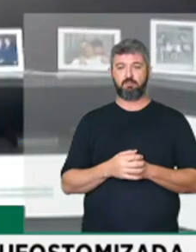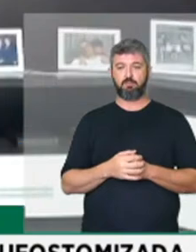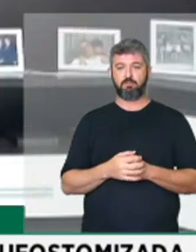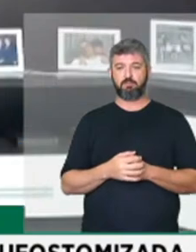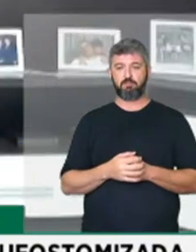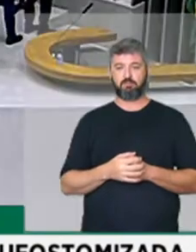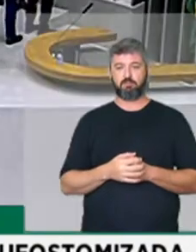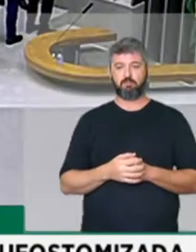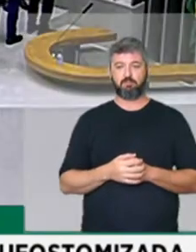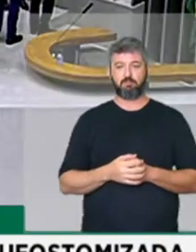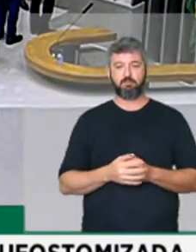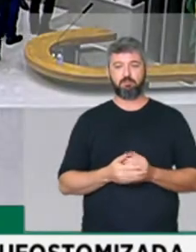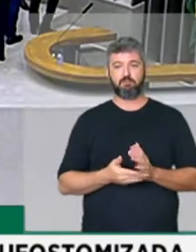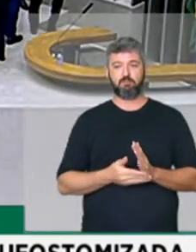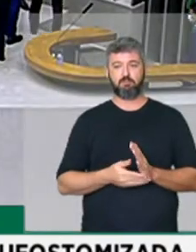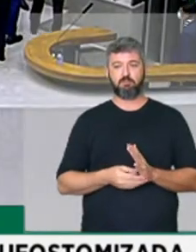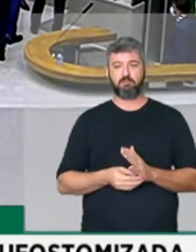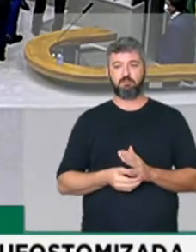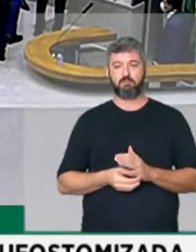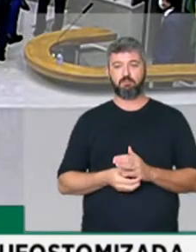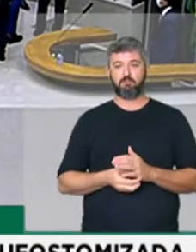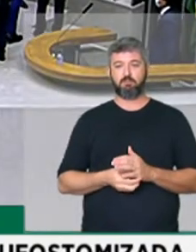CRIANÇAS TRAQUEOSTOMIZADA. REQUERIMENTO DE ENCERRAMENTO DISCUSSÃO E ENCAMINHAMENTO.